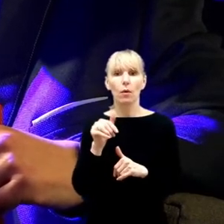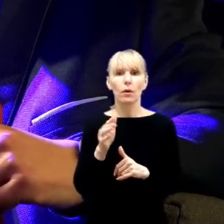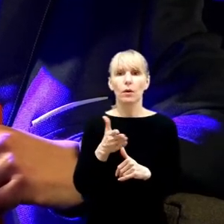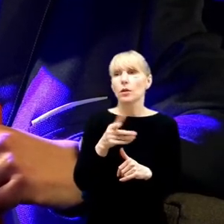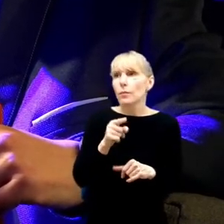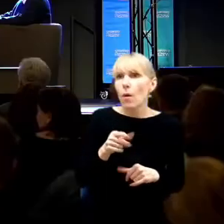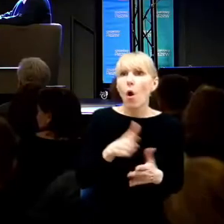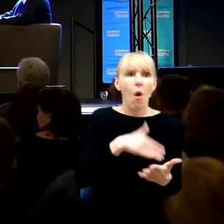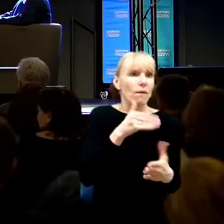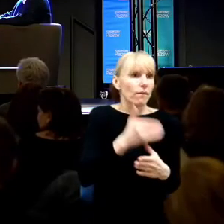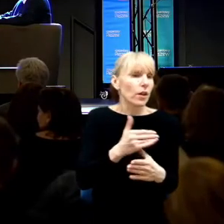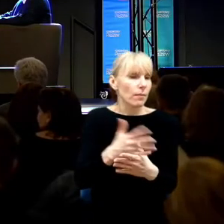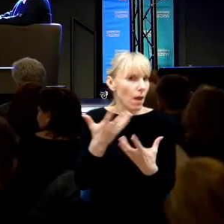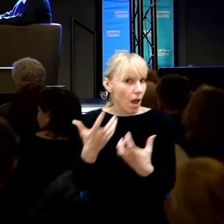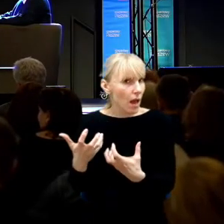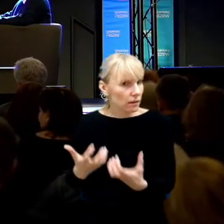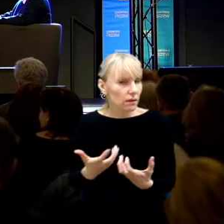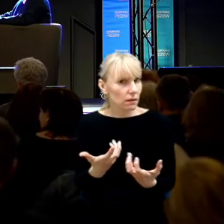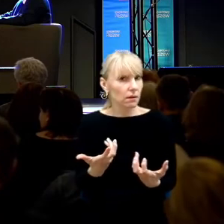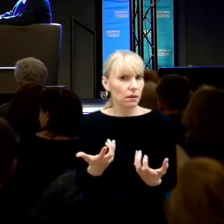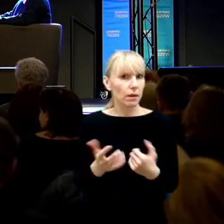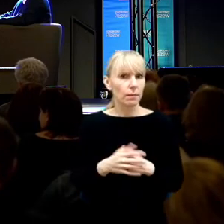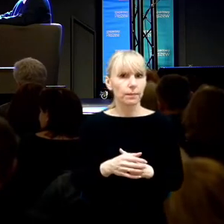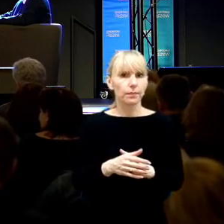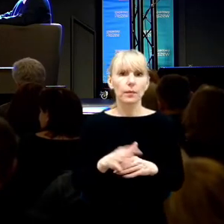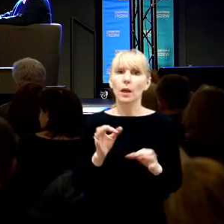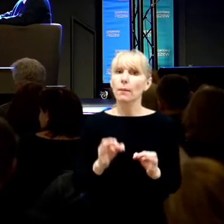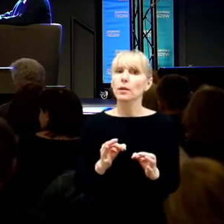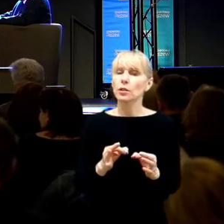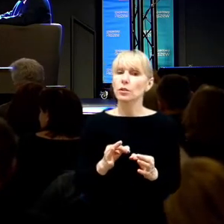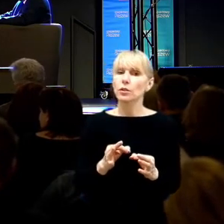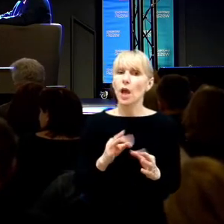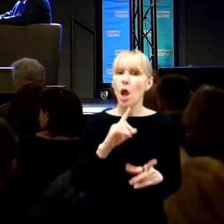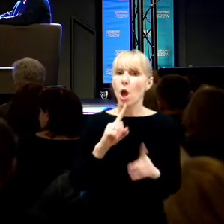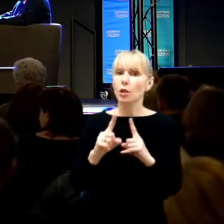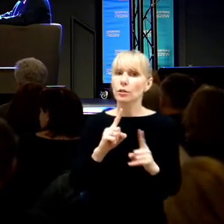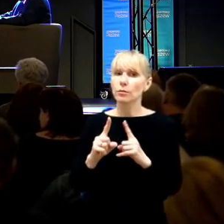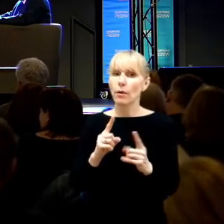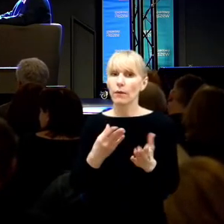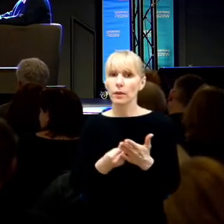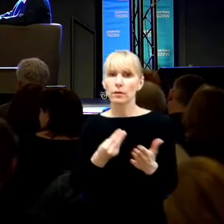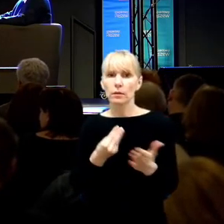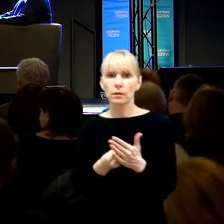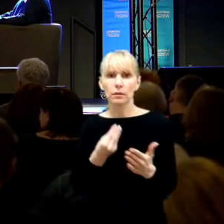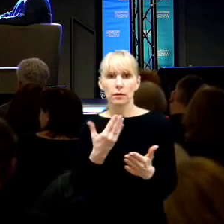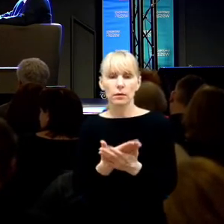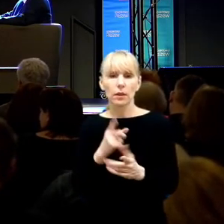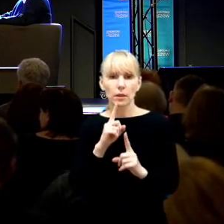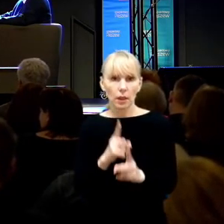My dzisiaj rozmawiamy z jednym z inwestorów, który zainstalował się u nas na takim systemem,